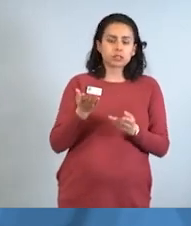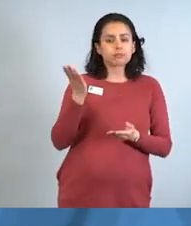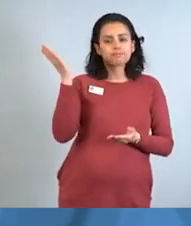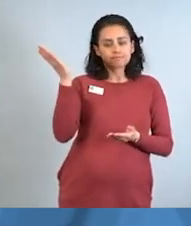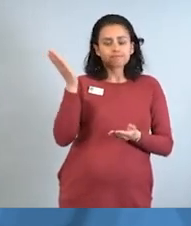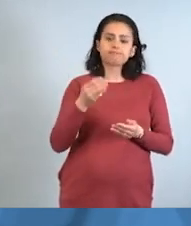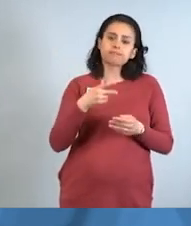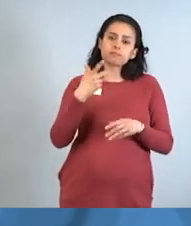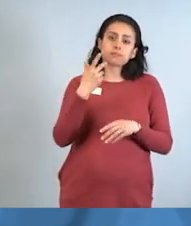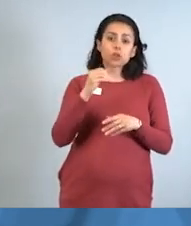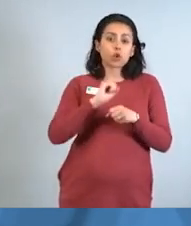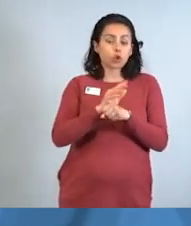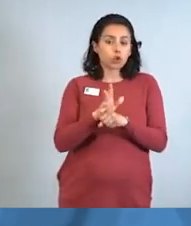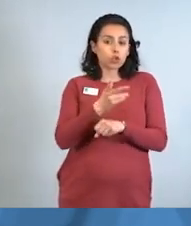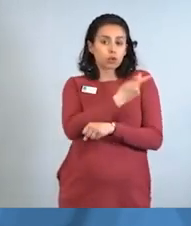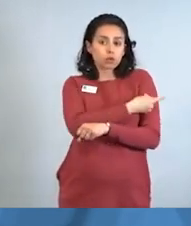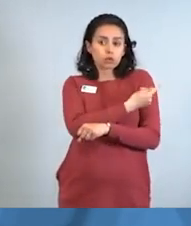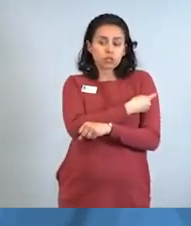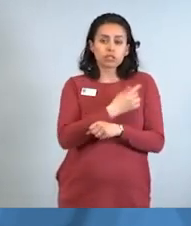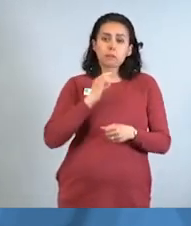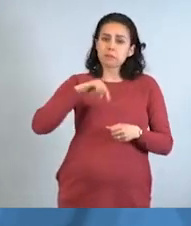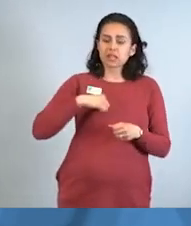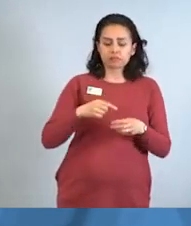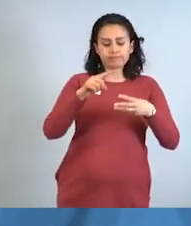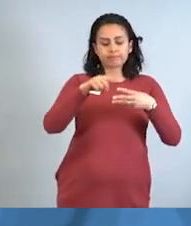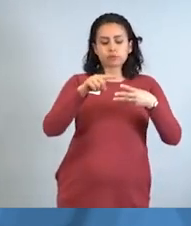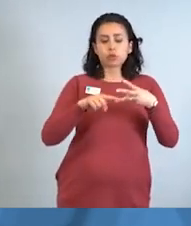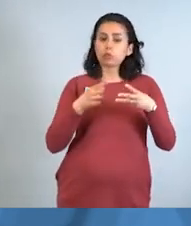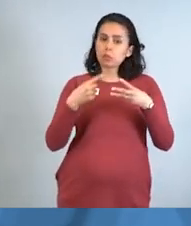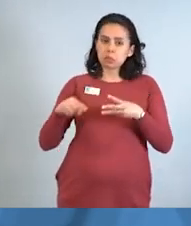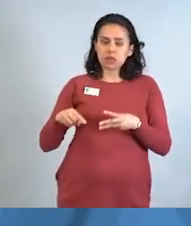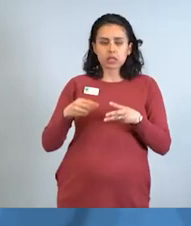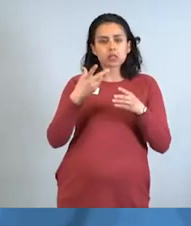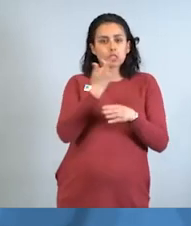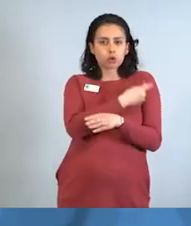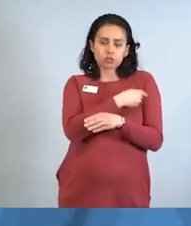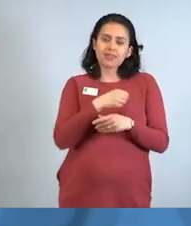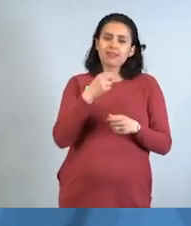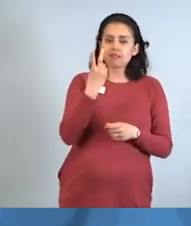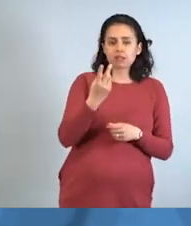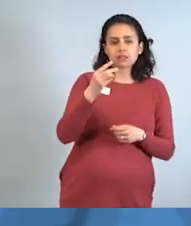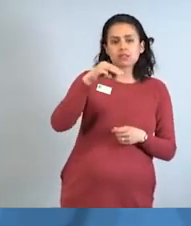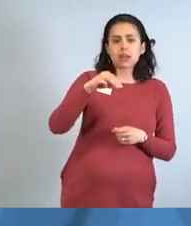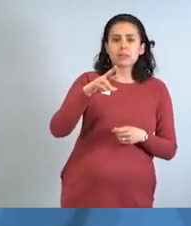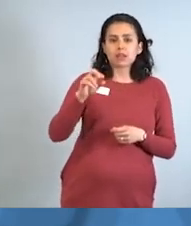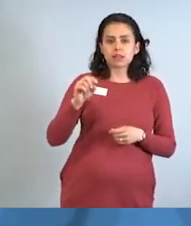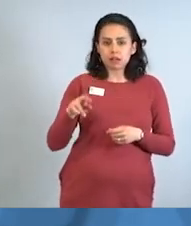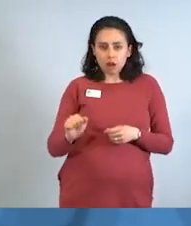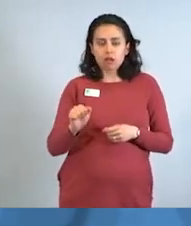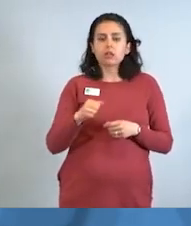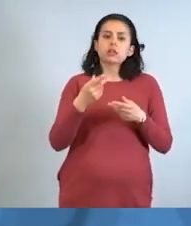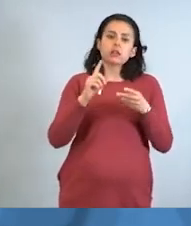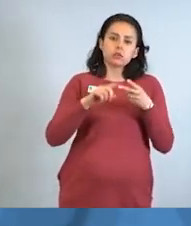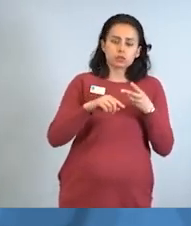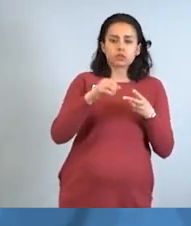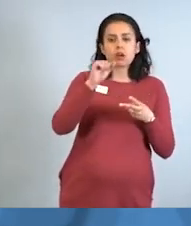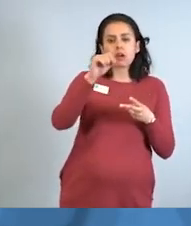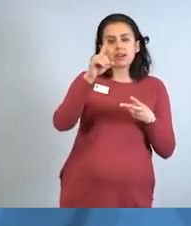Tällä hetkellä meillä on kolmea eri rokotetta, joista kaksi on RNA-rokotteita ja yksi on adenovirusvektorirokote.